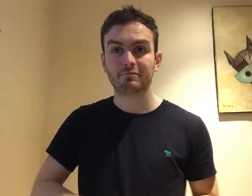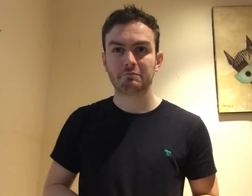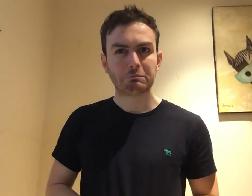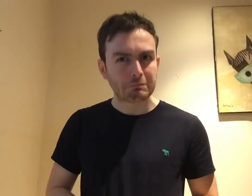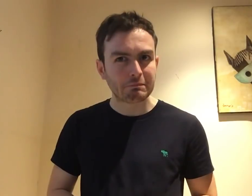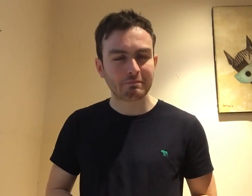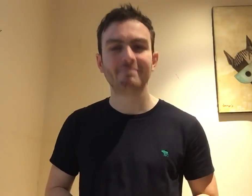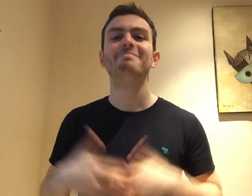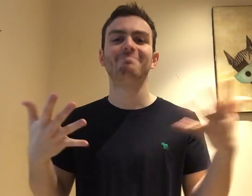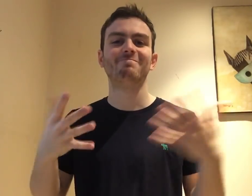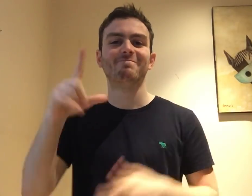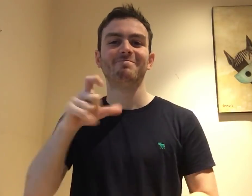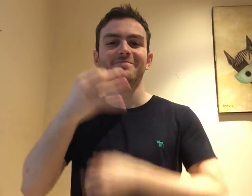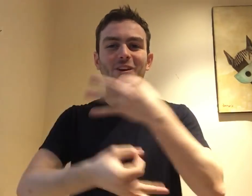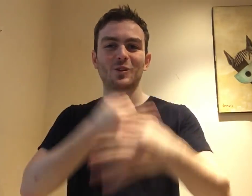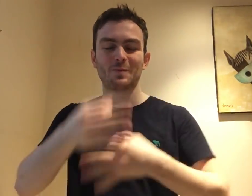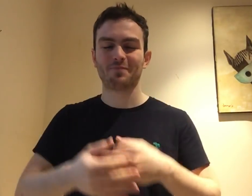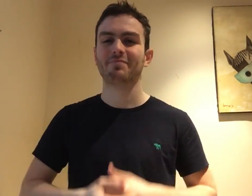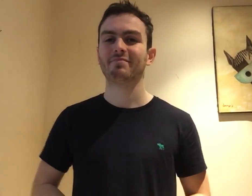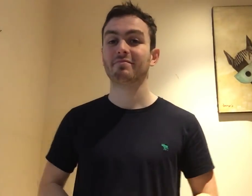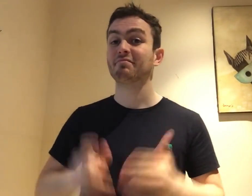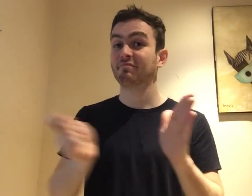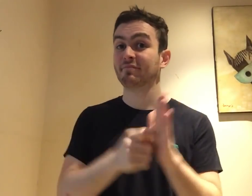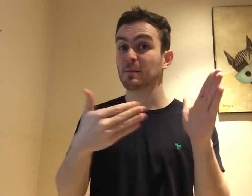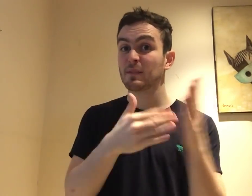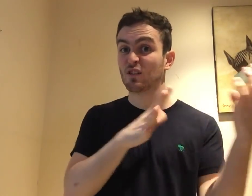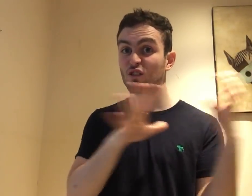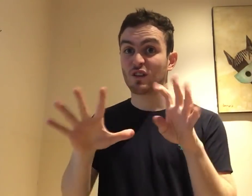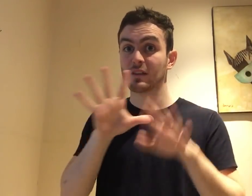Étonnant, n'est-ce pas ? Nous voilà, la première histoire commence maintenant.